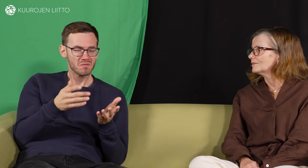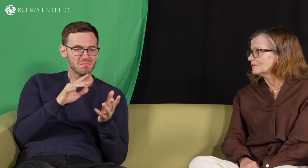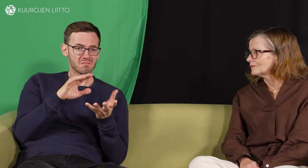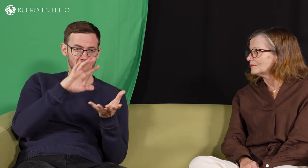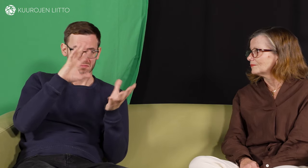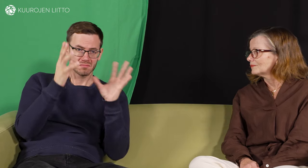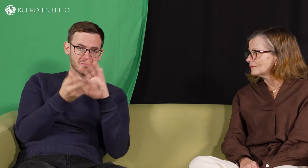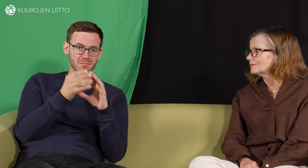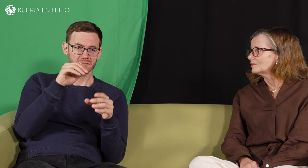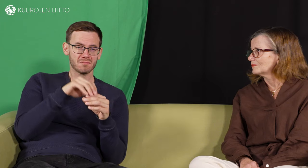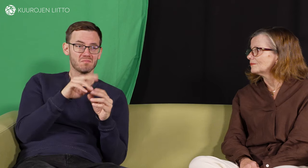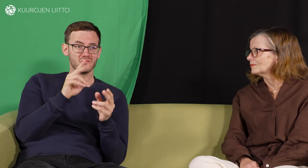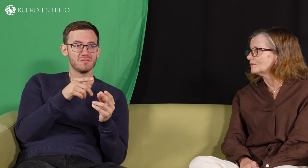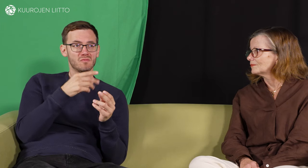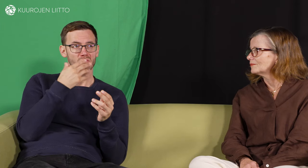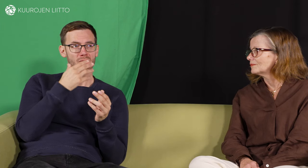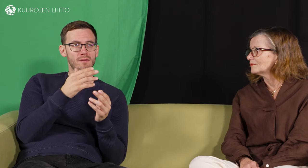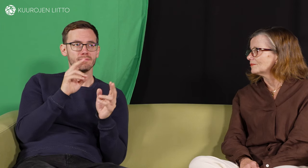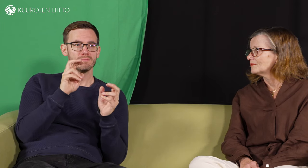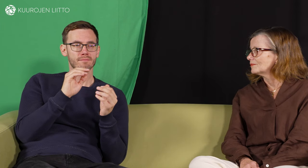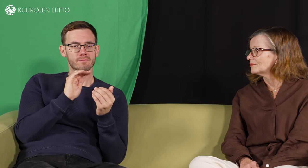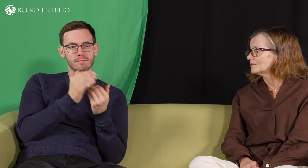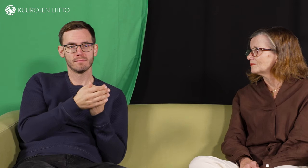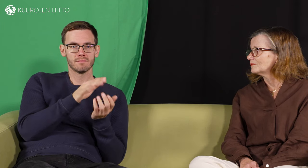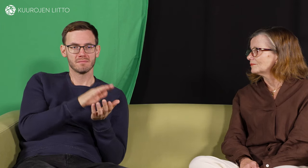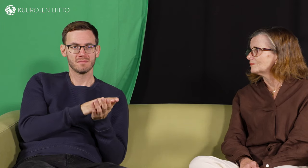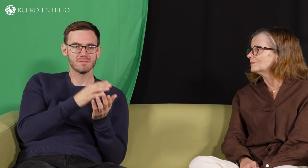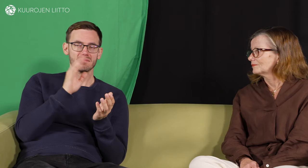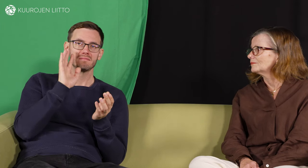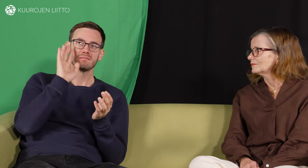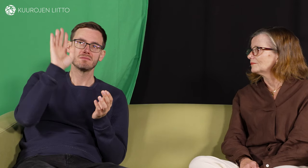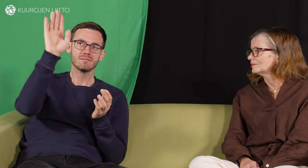On hyvä, että sisältö on yhdessä paikassa tallessa.